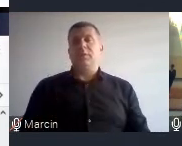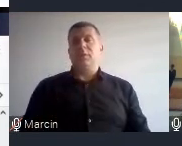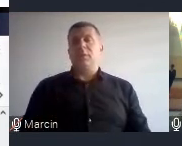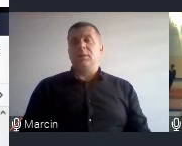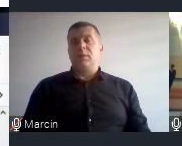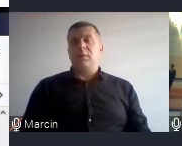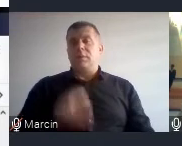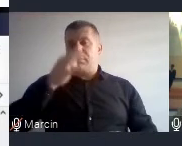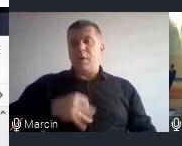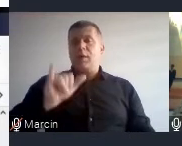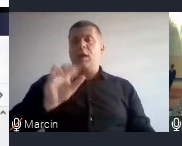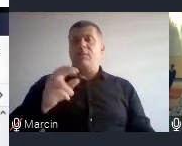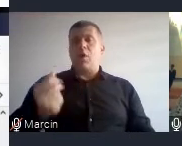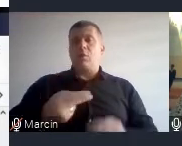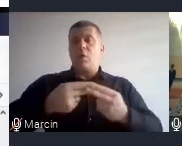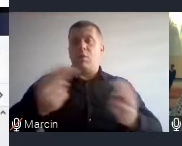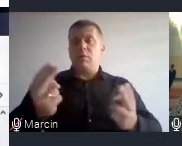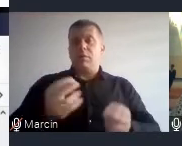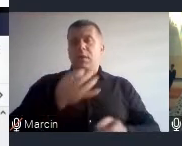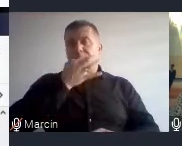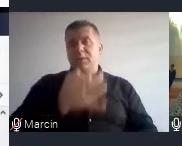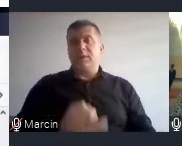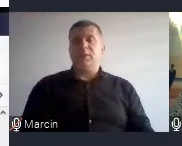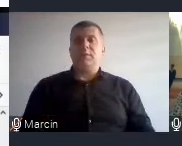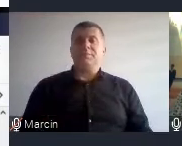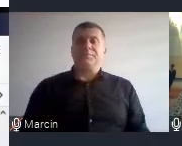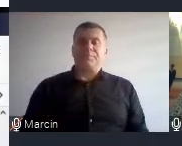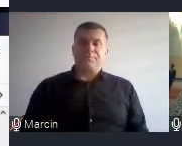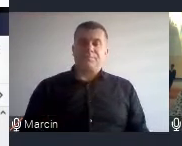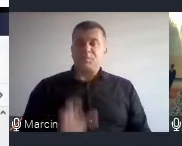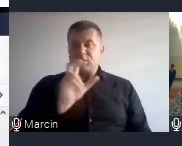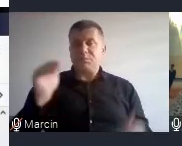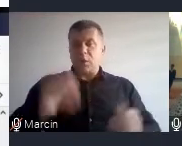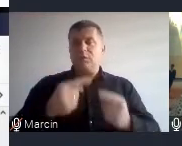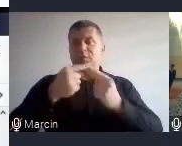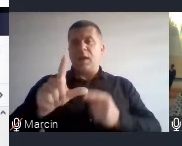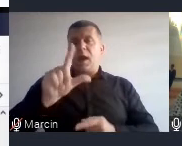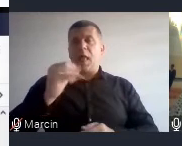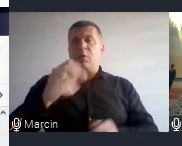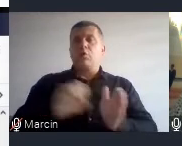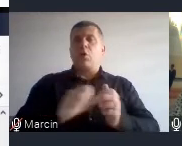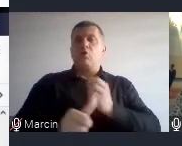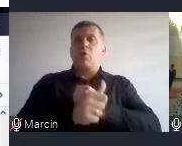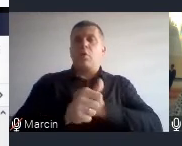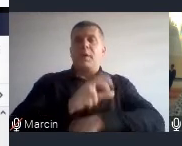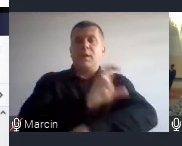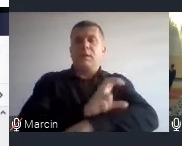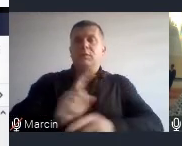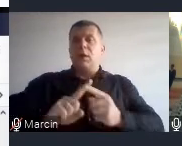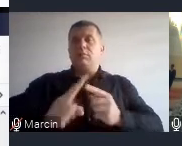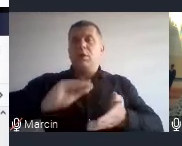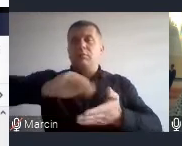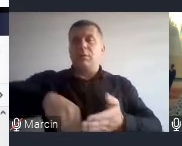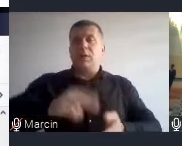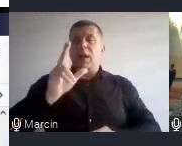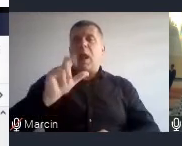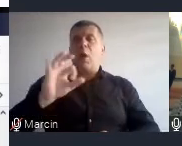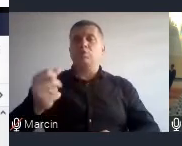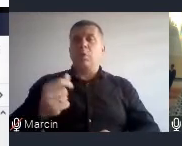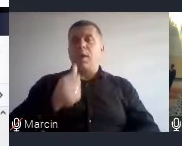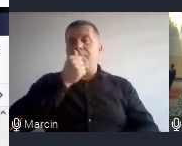Pani Iwona jeszcze opublikowała, wrzuciła pytanie: „Czy możemy przesłać link do dokumentacji technicznej dopiero po podpisaniu klauzuli poufności?”.